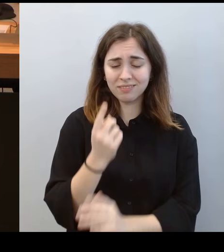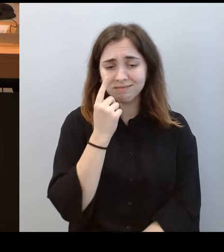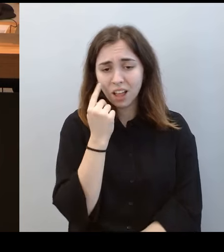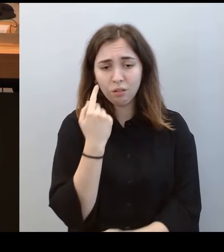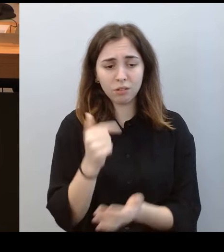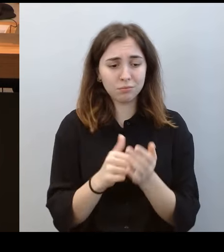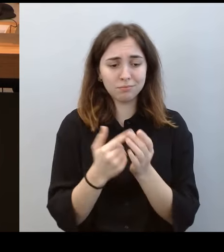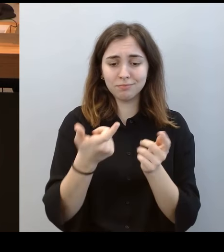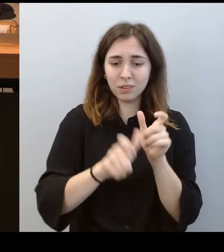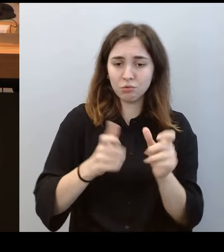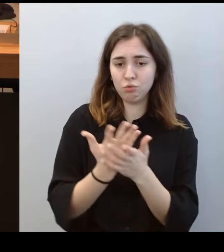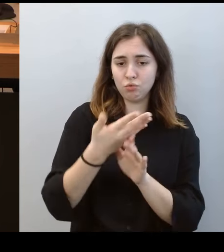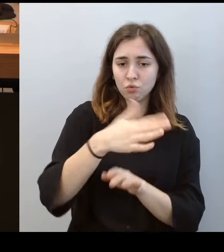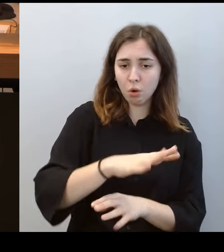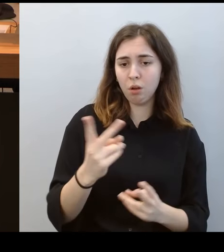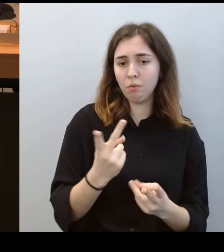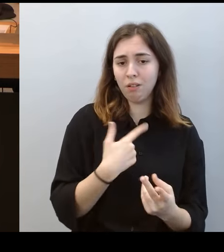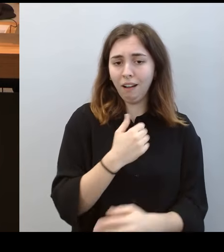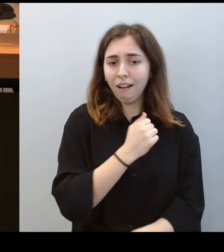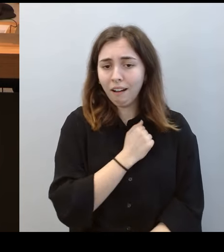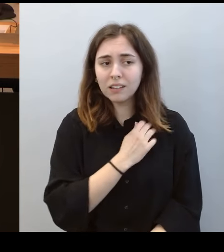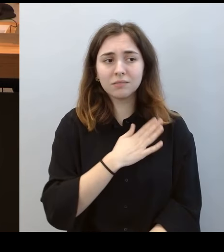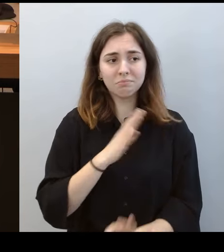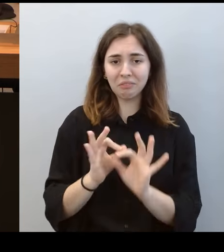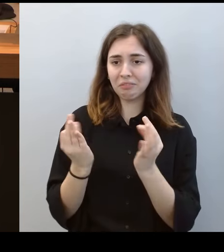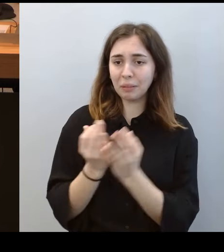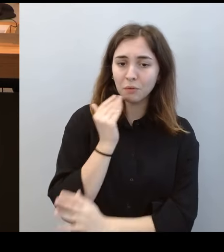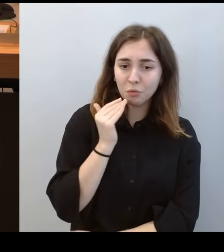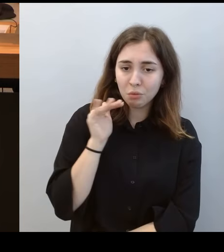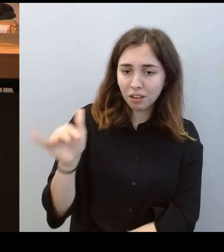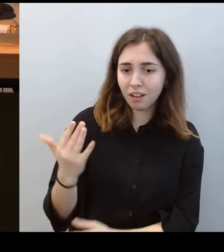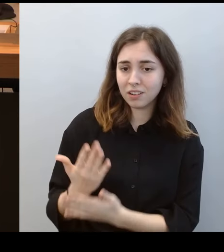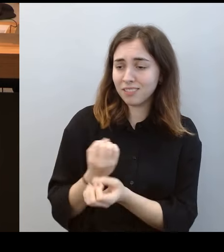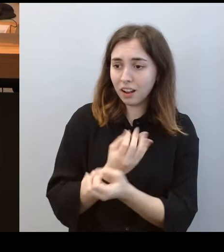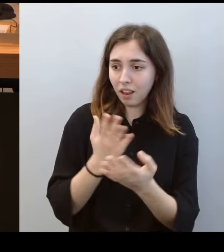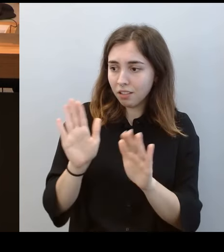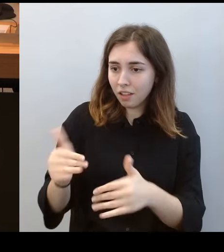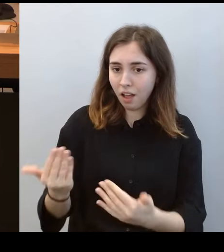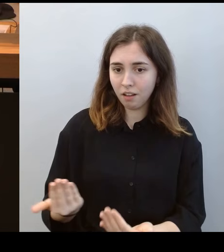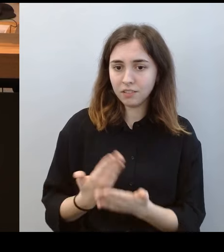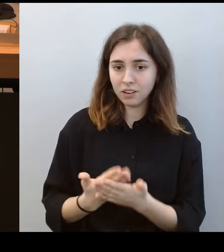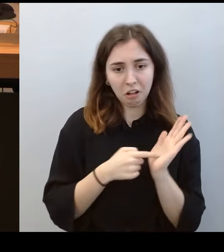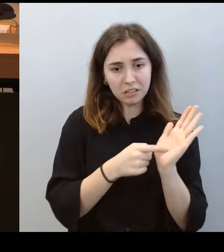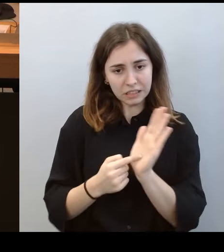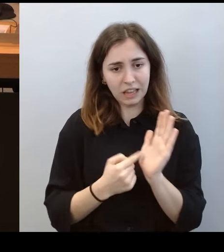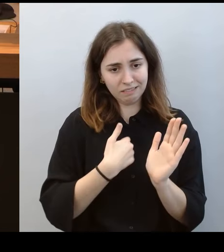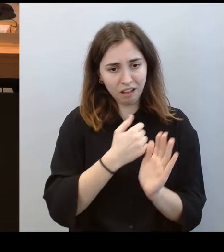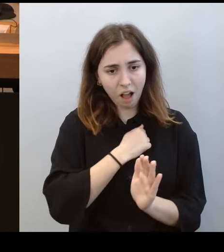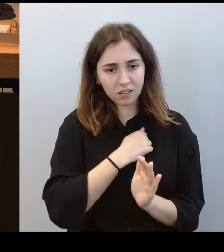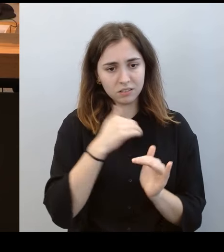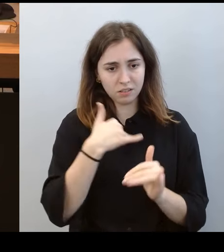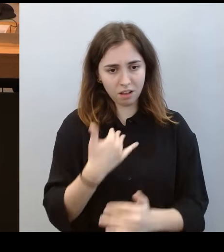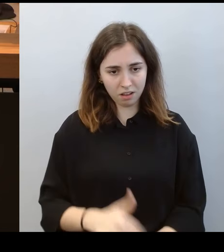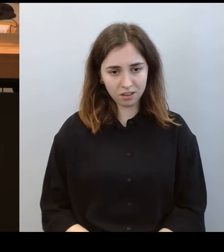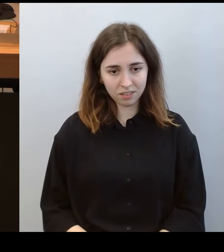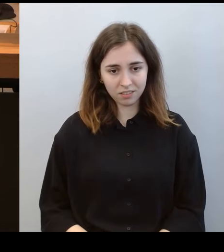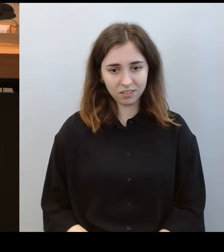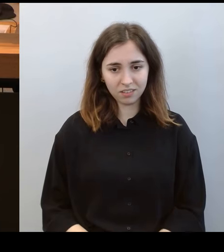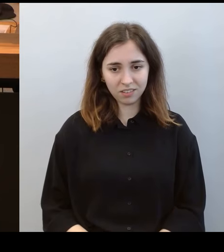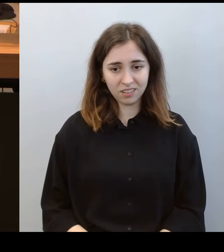Und sie haben das Recht dazu, zu trauern und Angst zu haben und das nach außen zu tragen und denen allen pauschal Antisemitismus zu unterstellen,